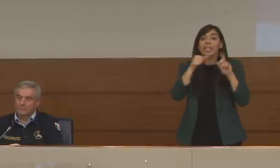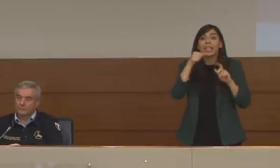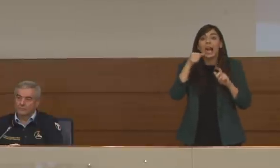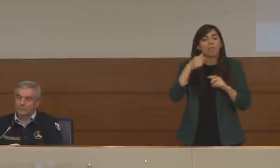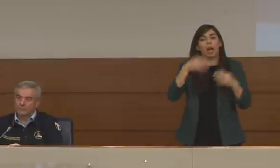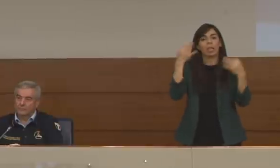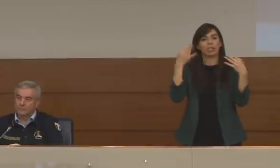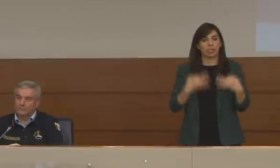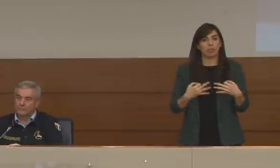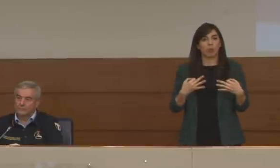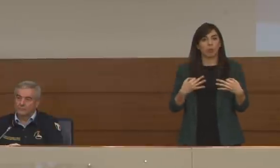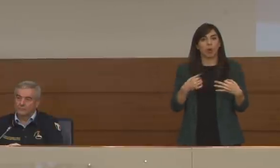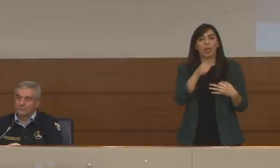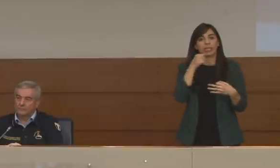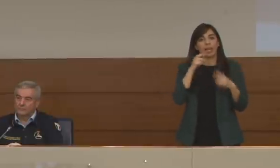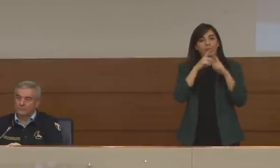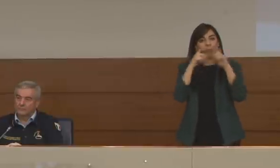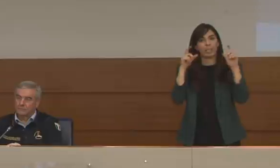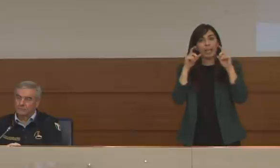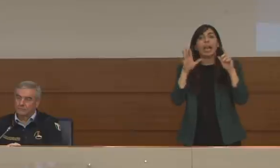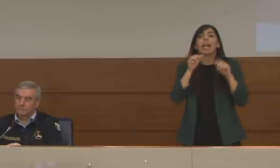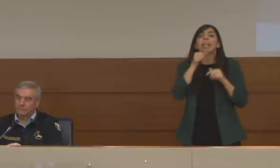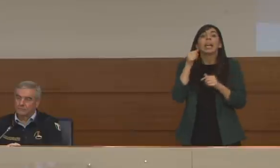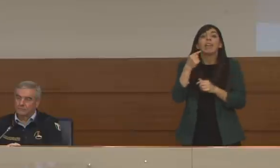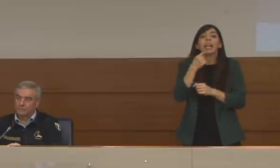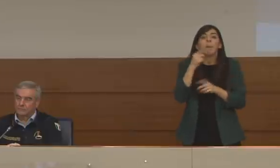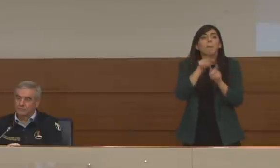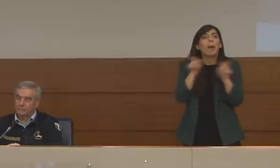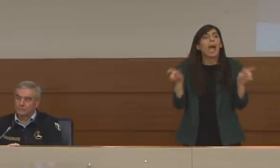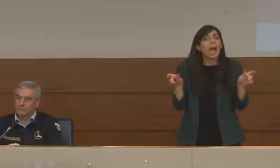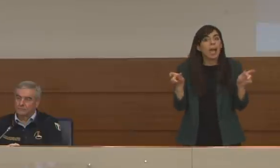E in particolare servono alle persone più esposte e parliamo degli operatori